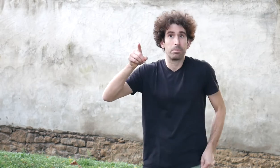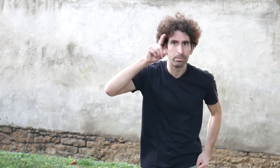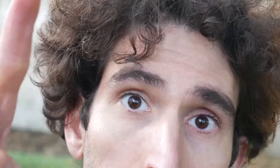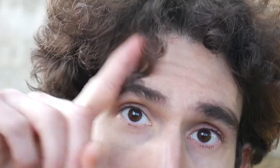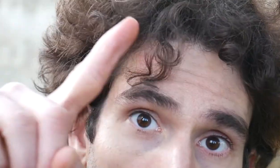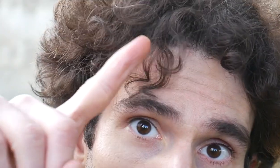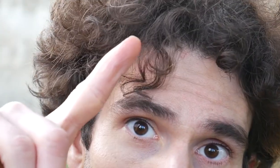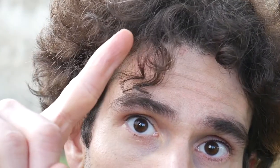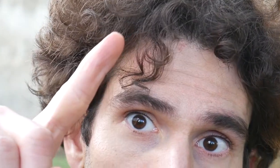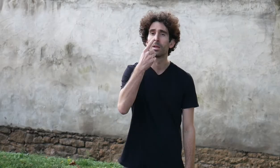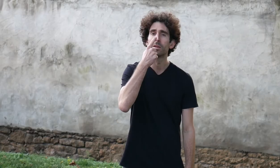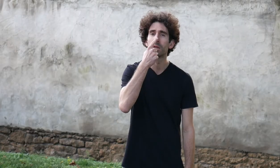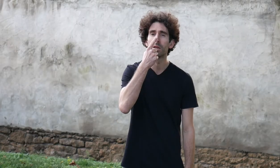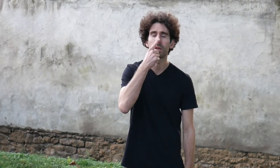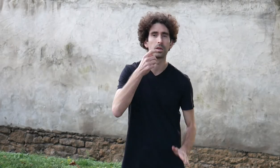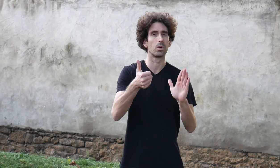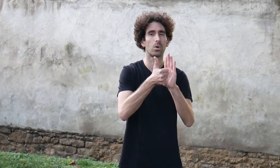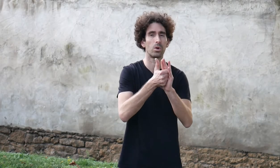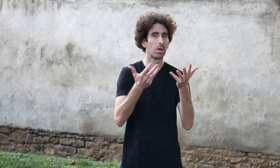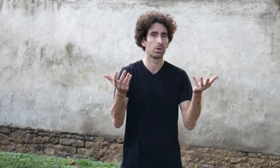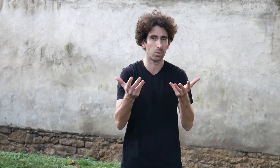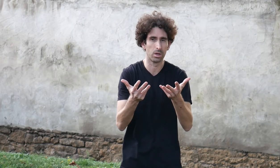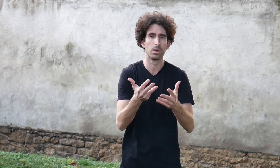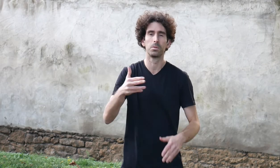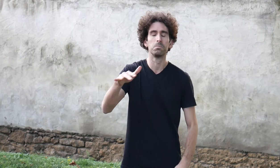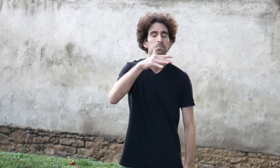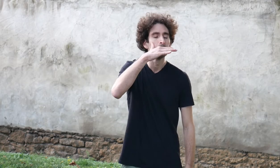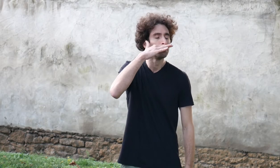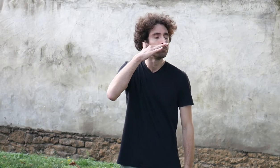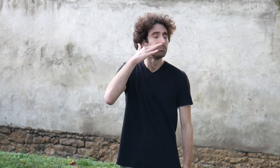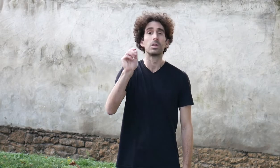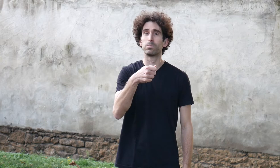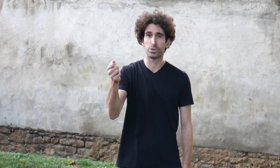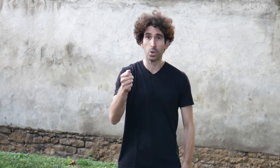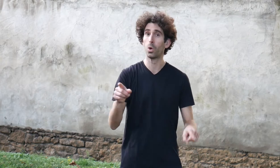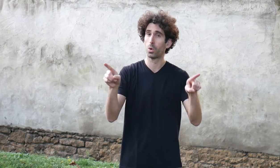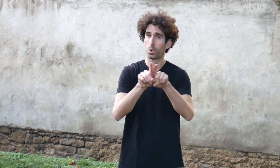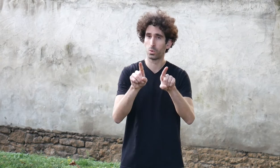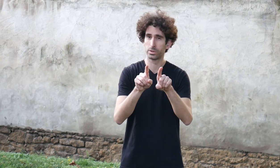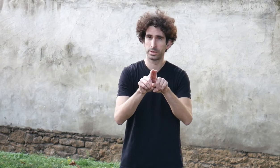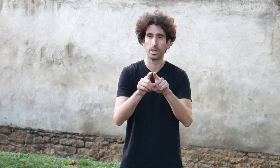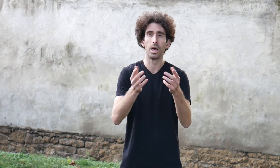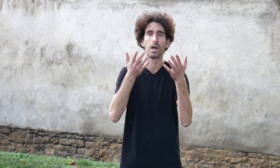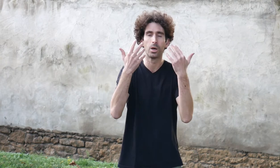Pourquoi ? Quel est le rôle du nez ? Sentir bien sûr. Et aussi